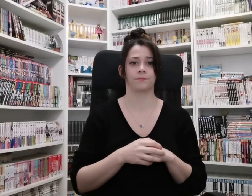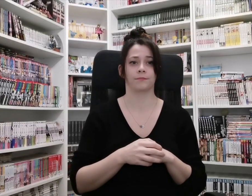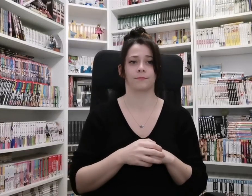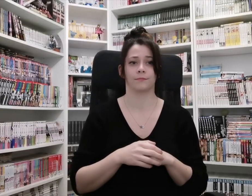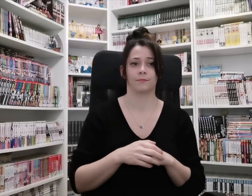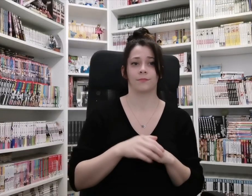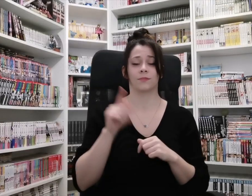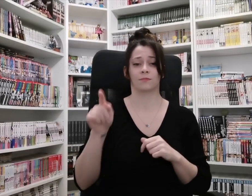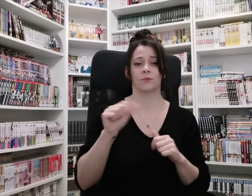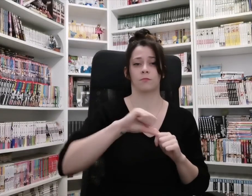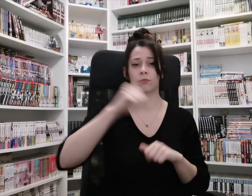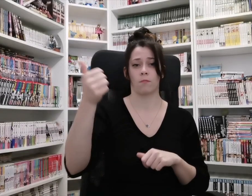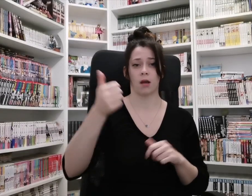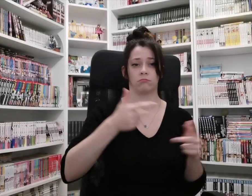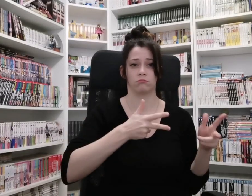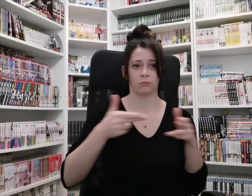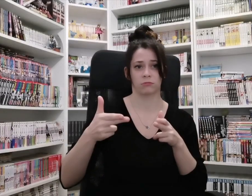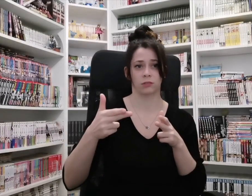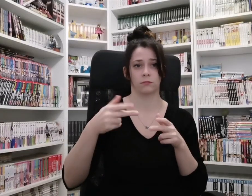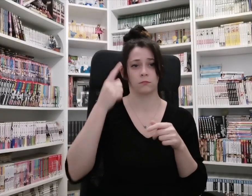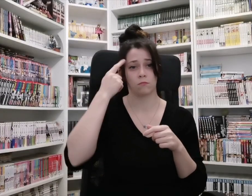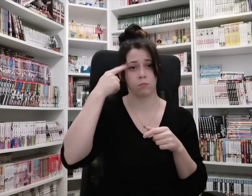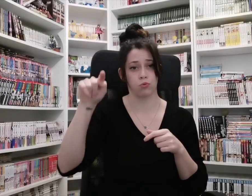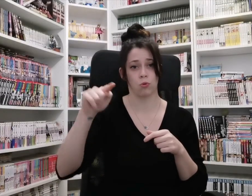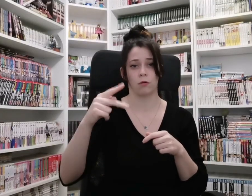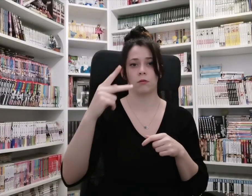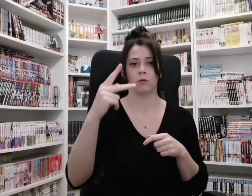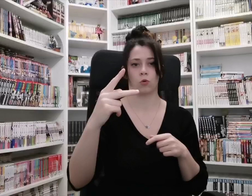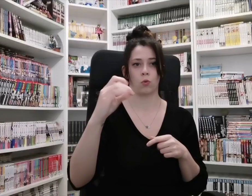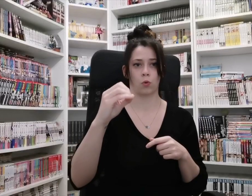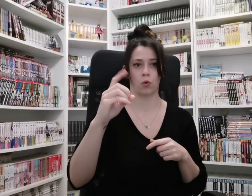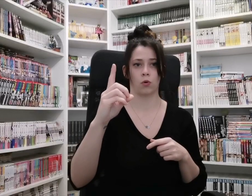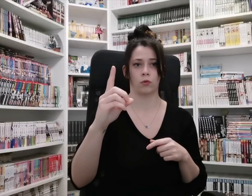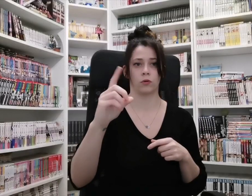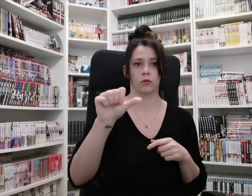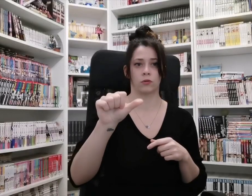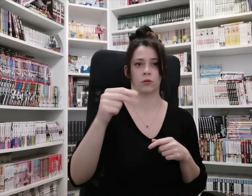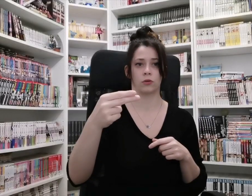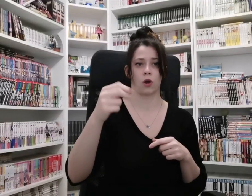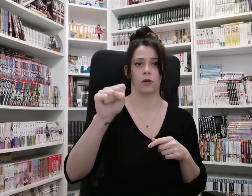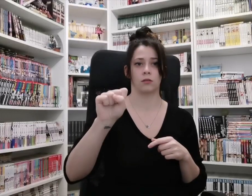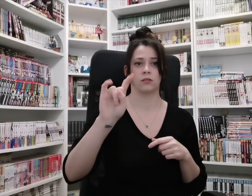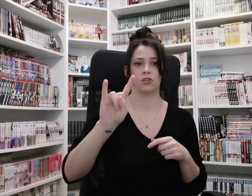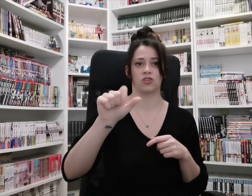Il s'agissait de leur première série… pour l'éditeur Kodansha…